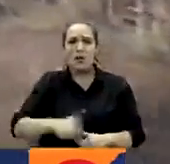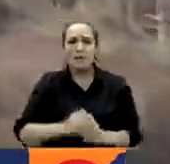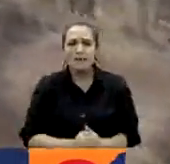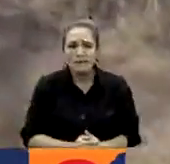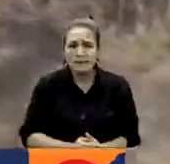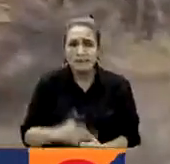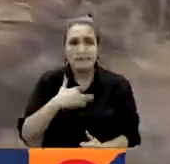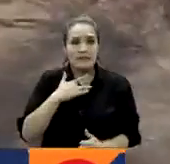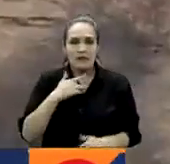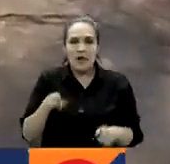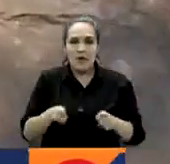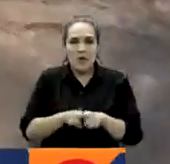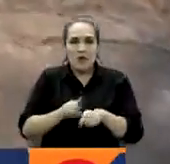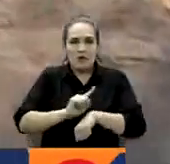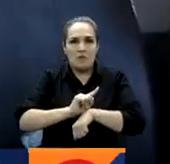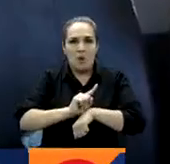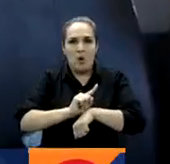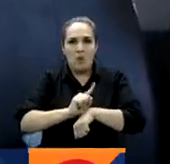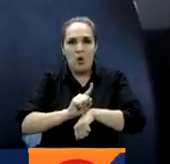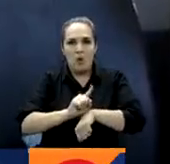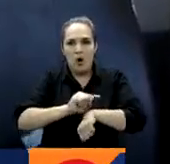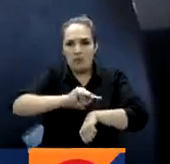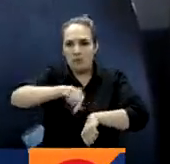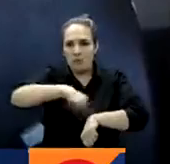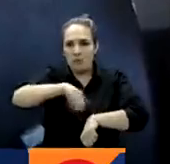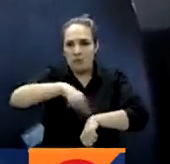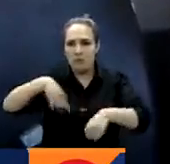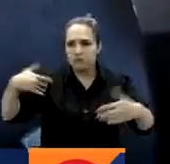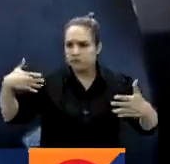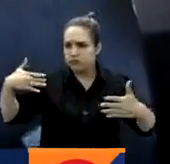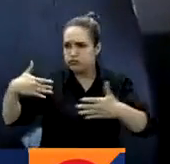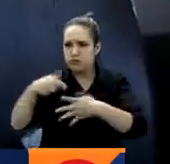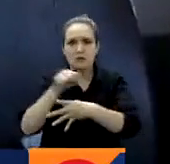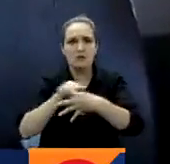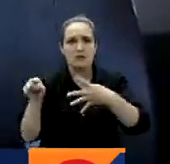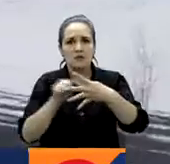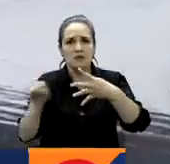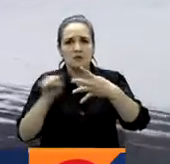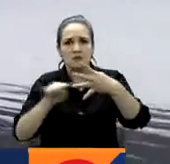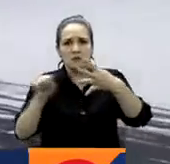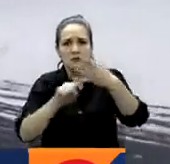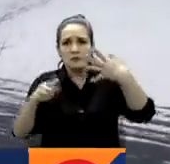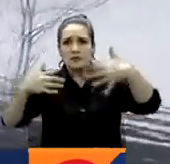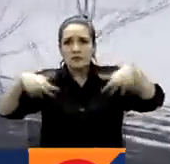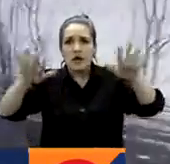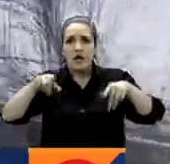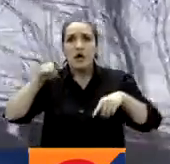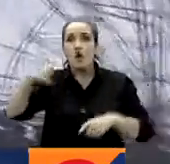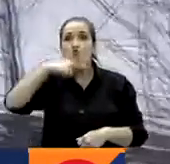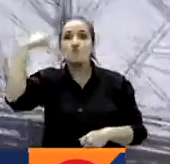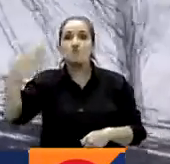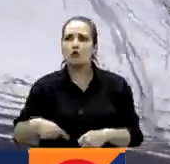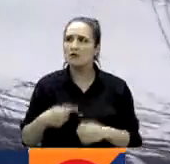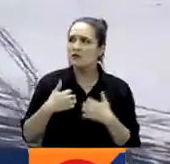RINCONES DE UCRANIA, LA ARENA